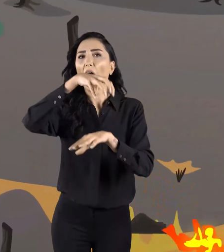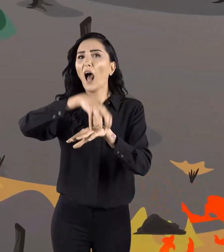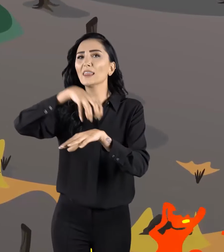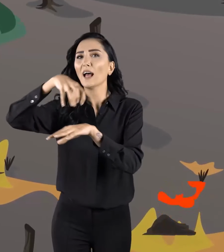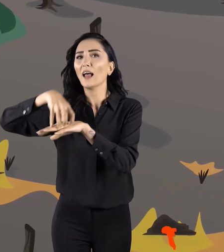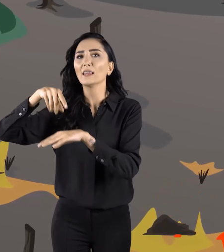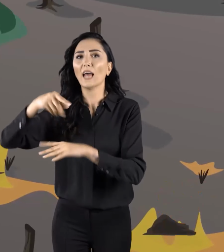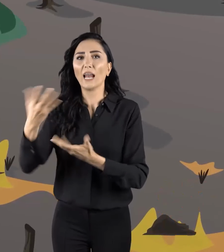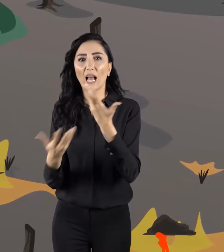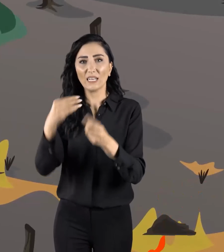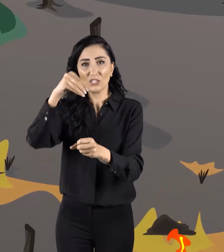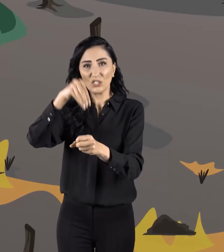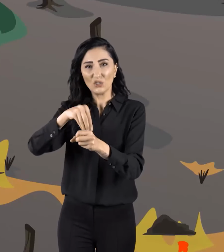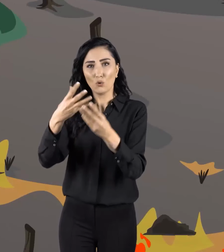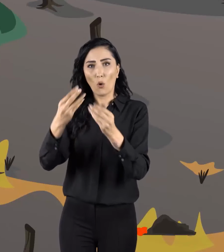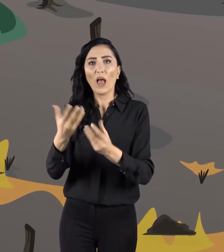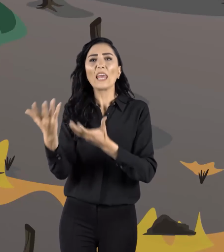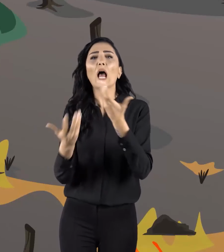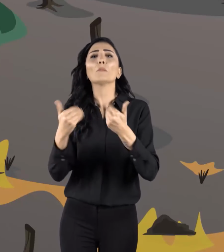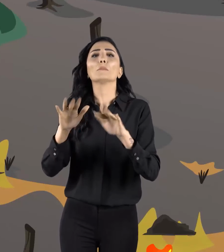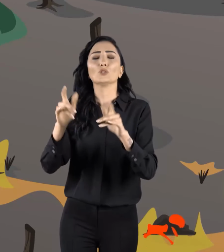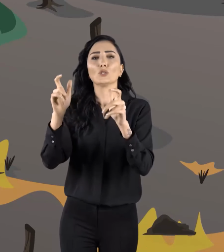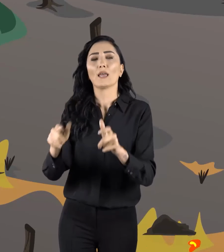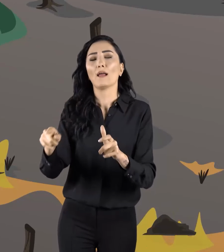Adalar: Yangının içinde kalan yanmamış alanlardır.